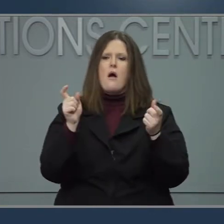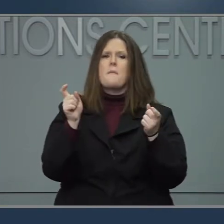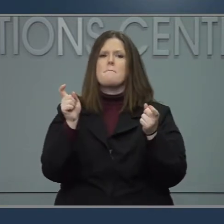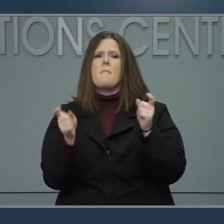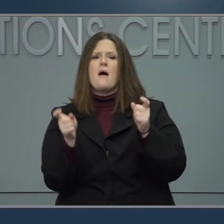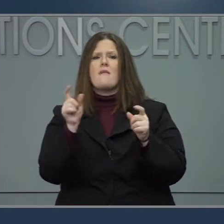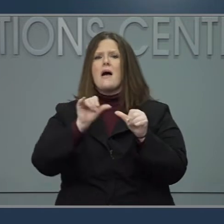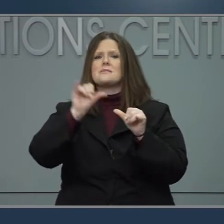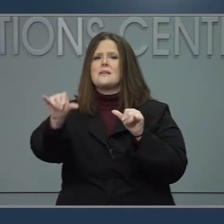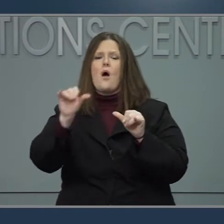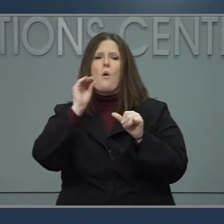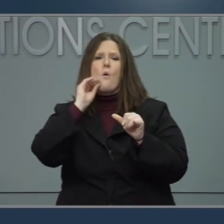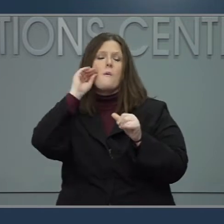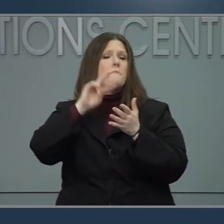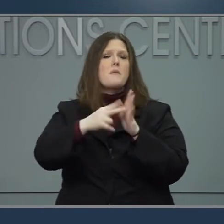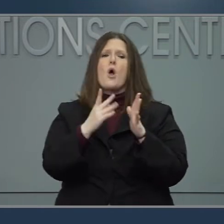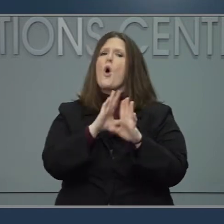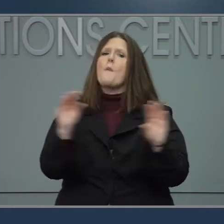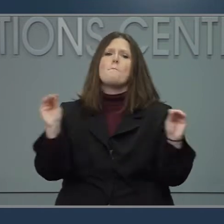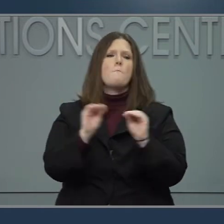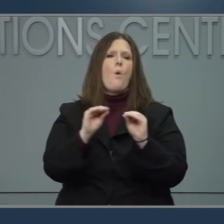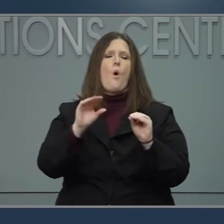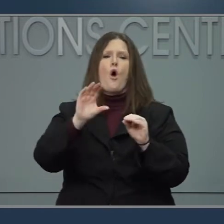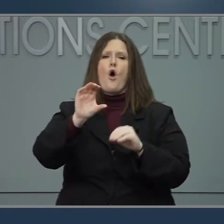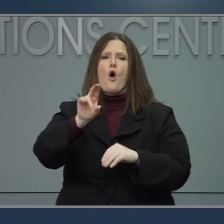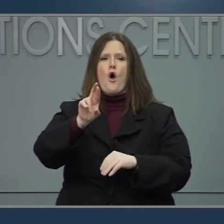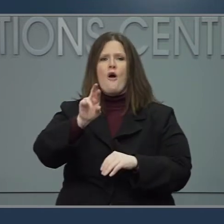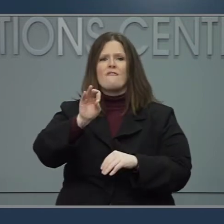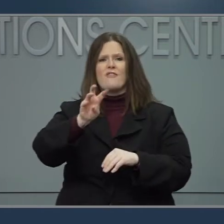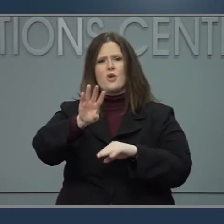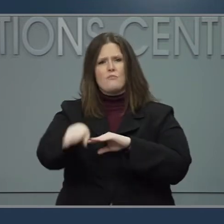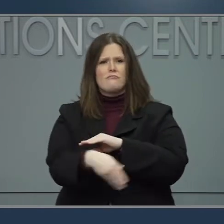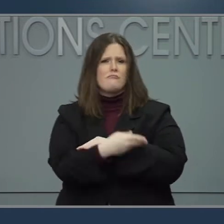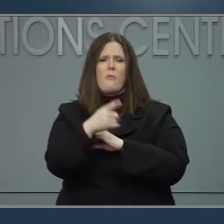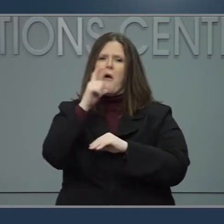casa, eso significa que no habrá to toque de queda a partir del viernes y más